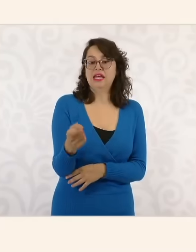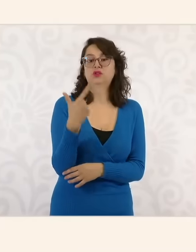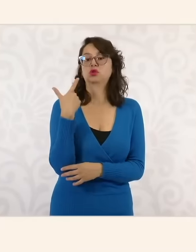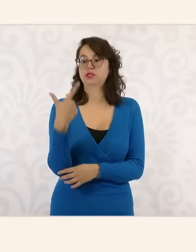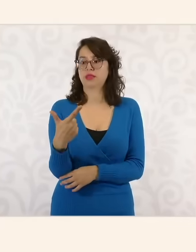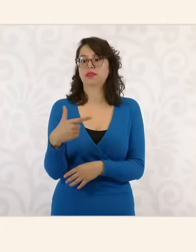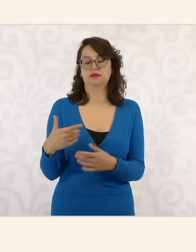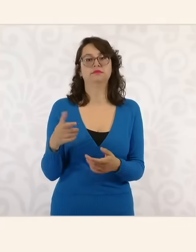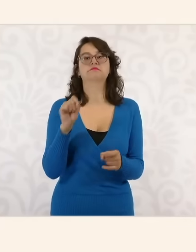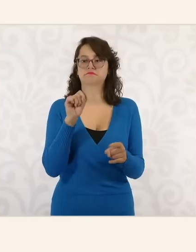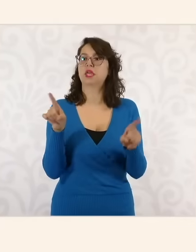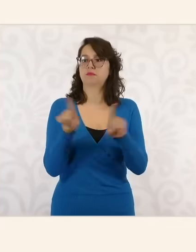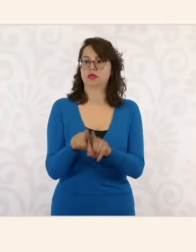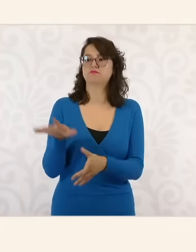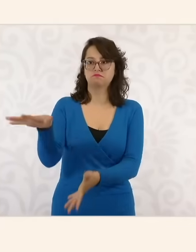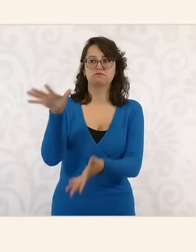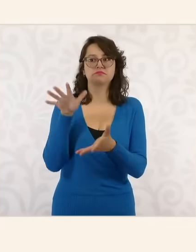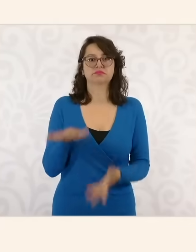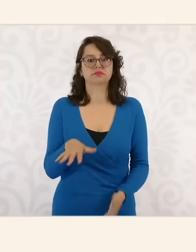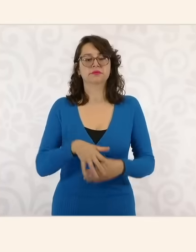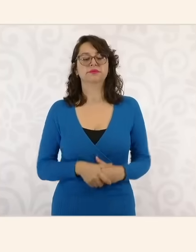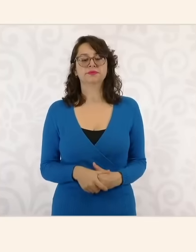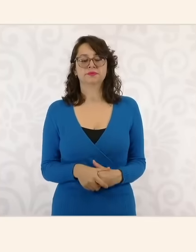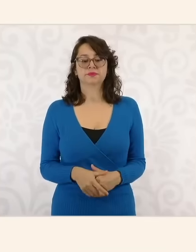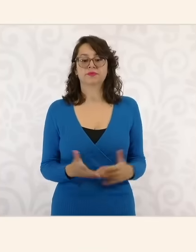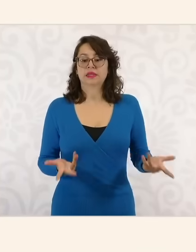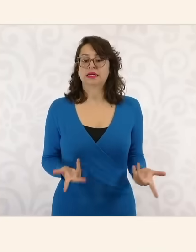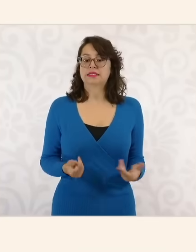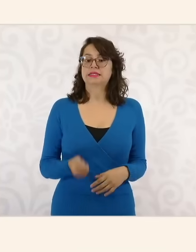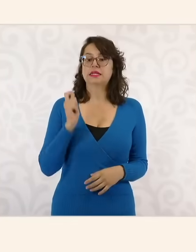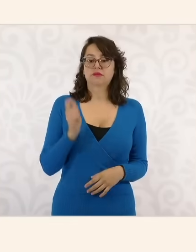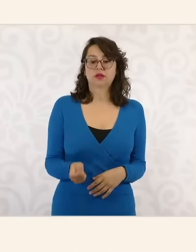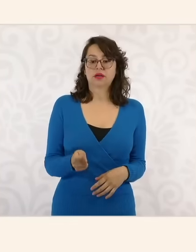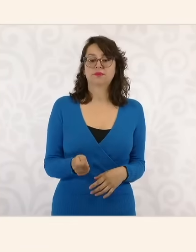arriba que el mes pasado. Siguiente. Esto se ha traducido a que en el sector salud,